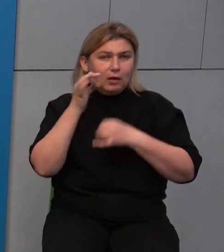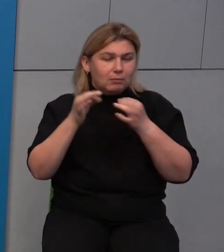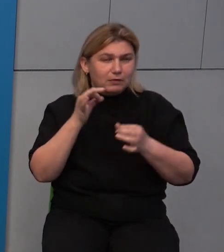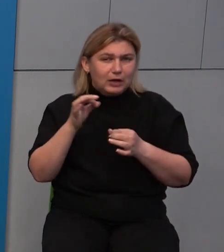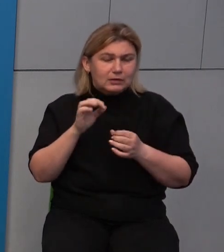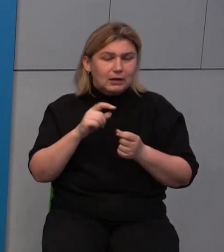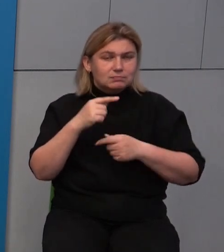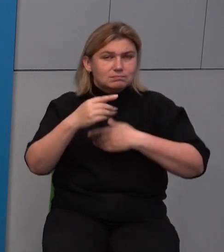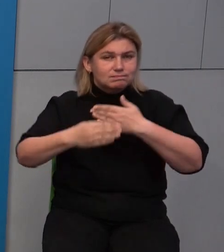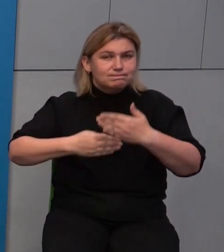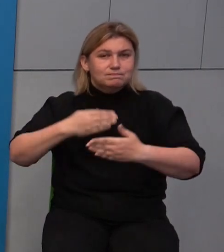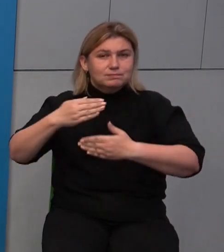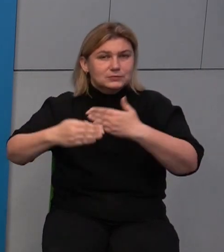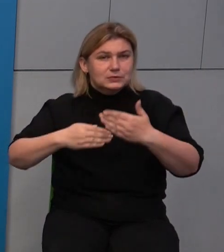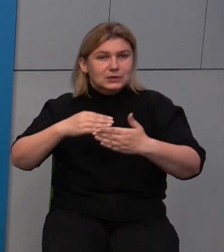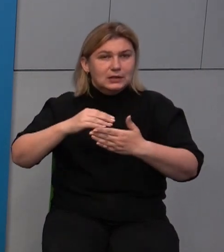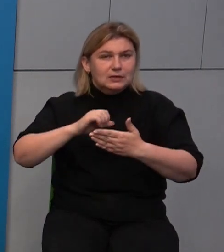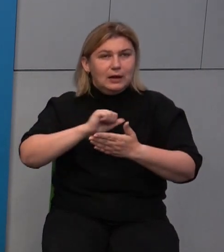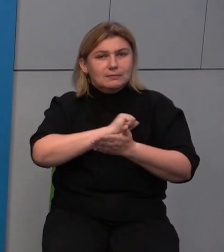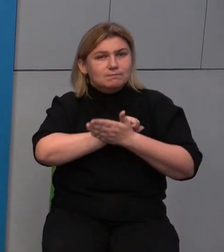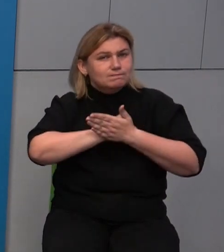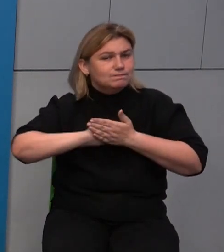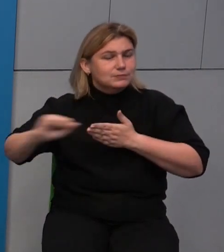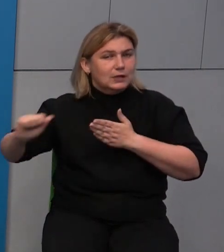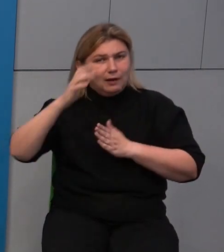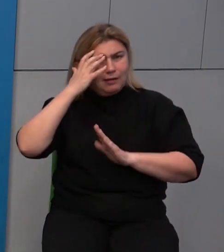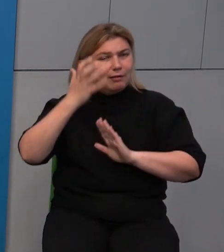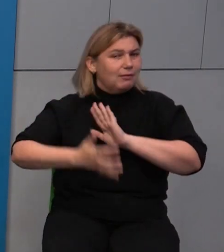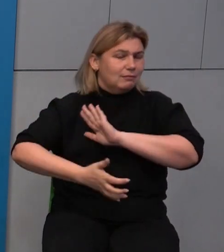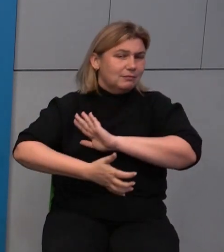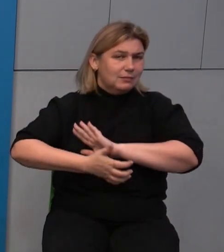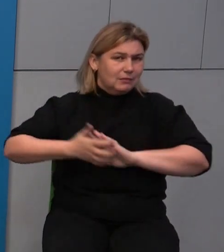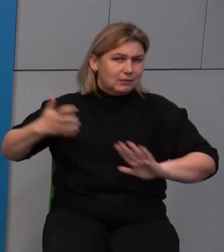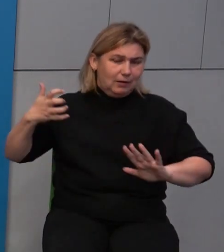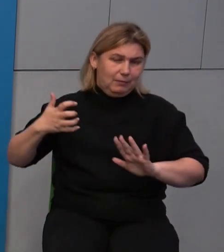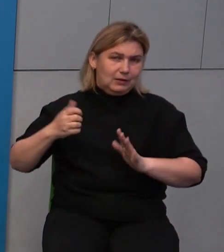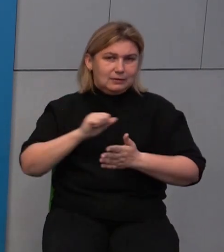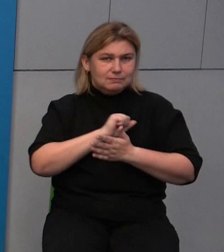jako takie wyparcie tych traumatycznych doświadczeń najczęściej